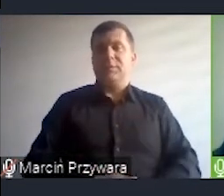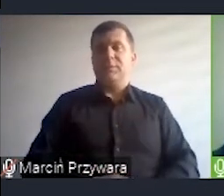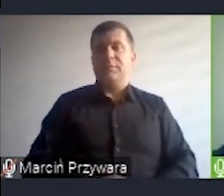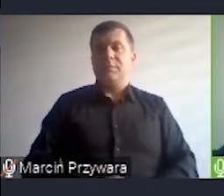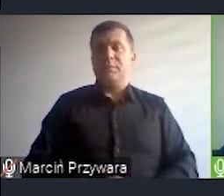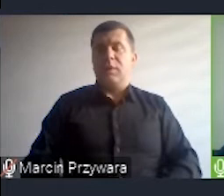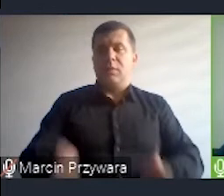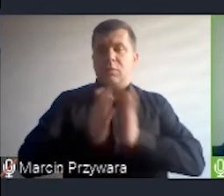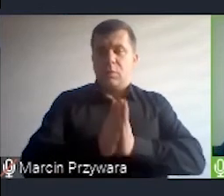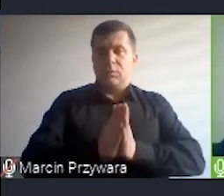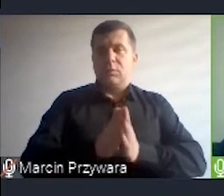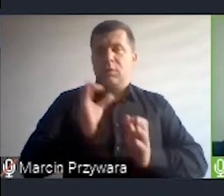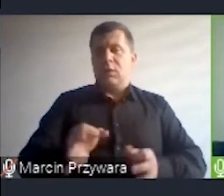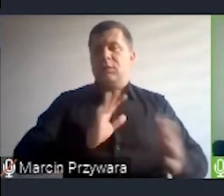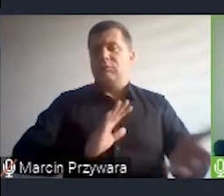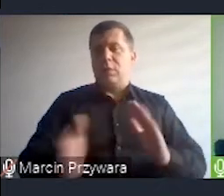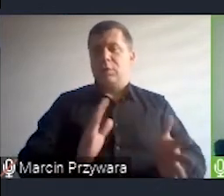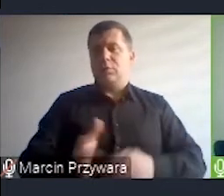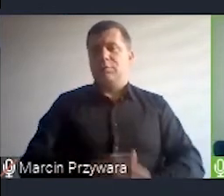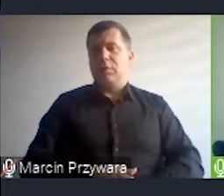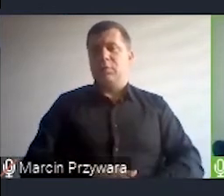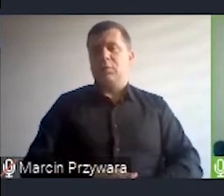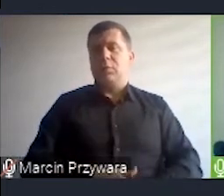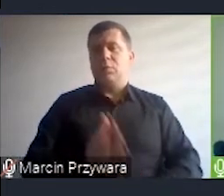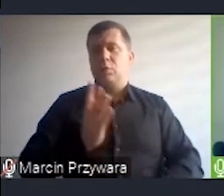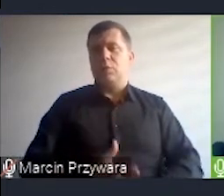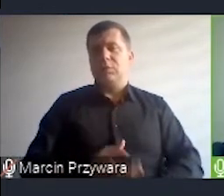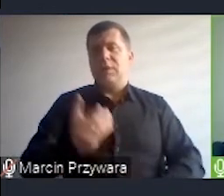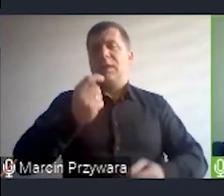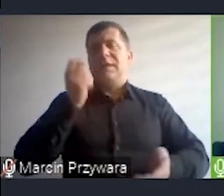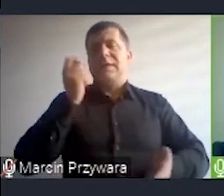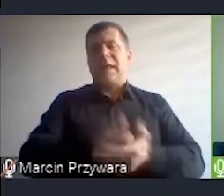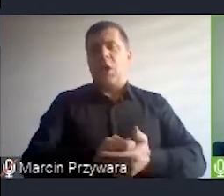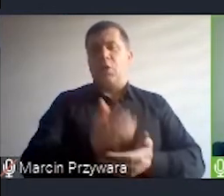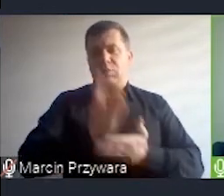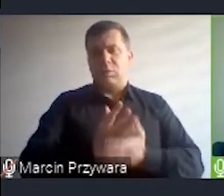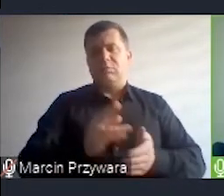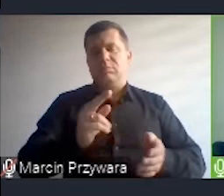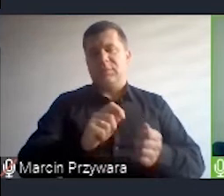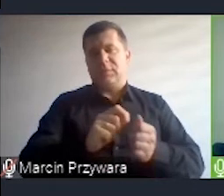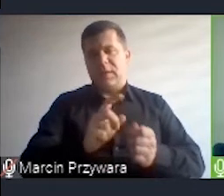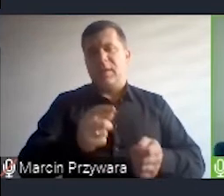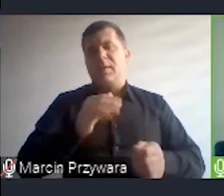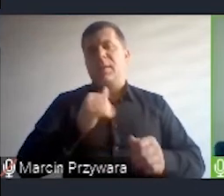Proszę Państwa, tym sposobem wychodzimy z zakupów – tego najbardziej popularnego sposobu finansowania.